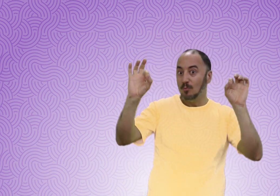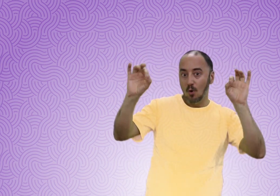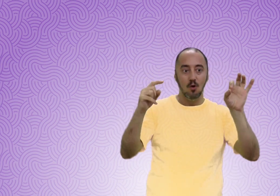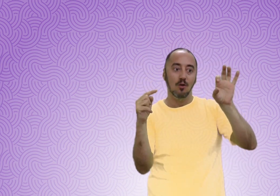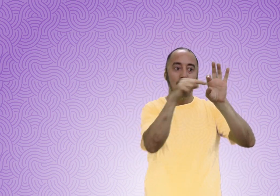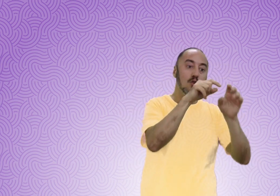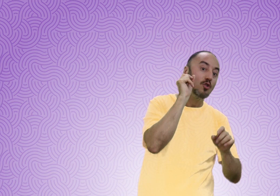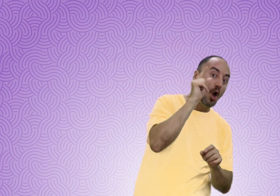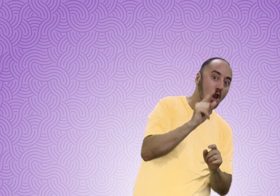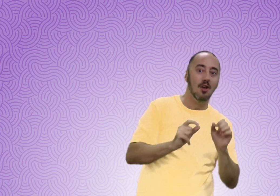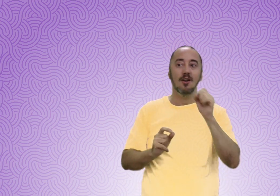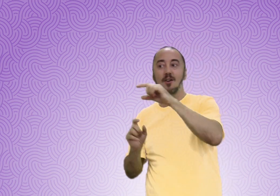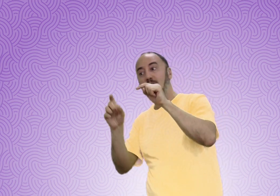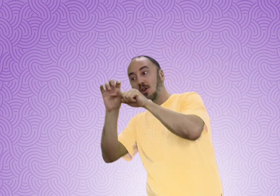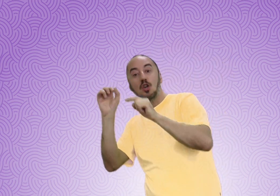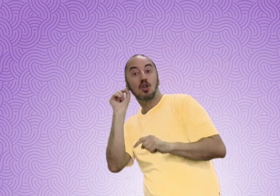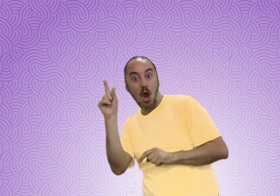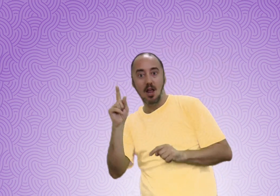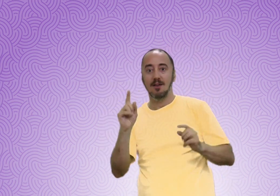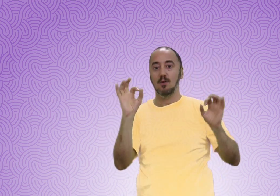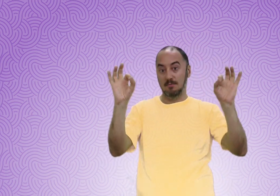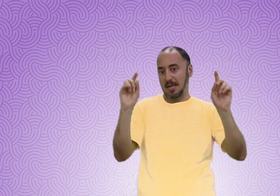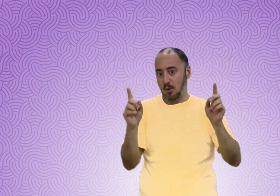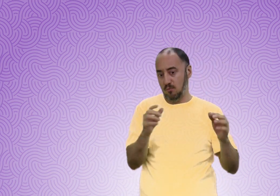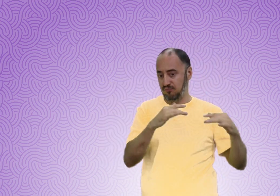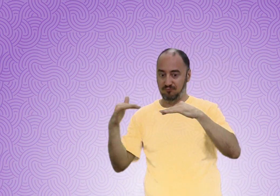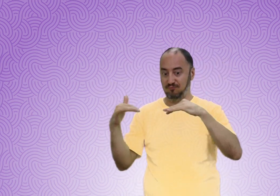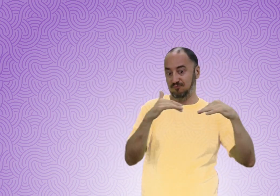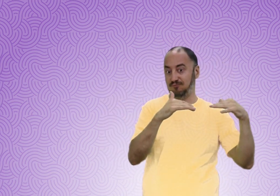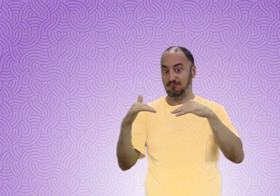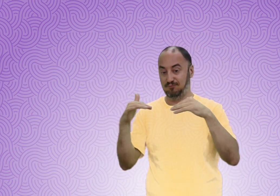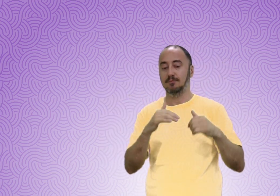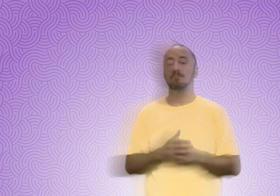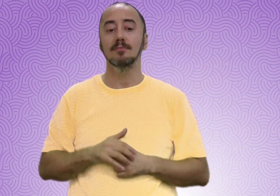Cada equipo intentará hacer tantos en el arco contrario.